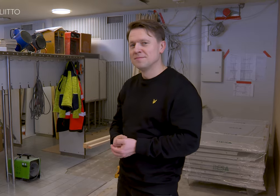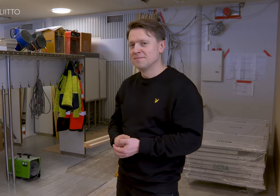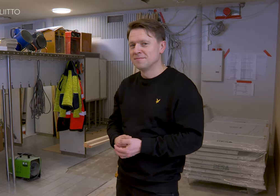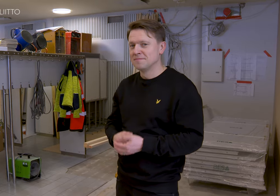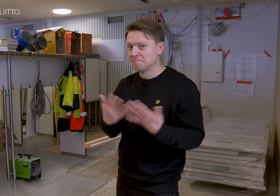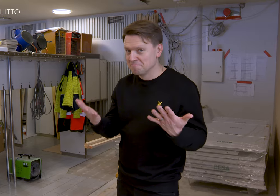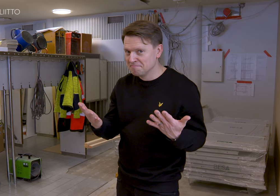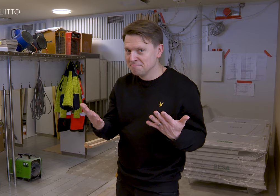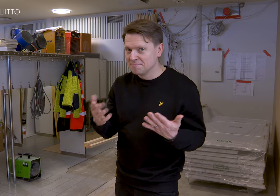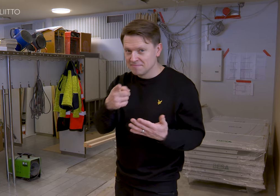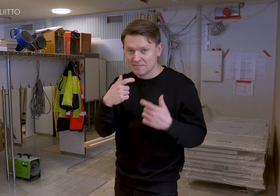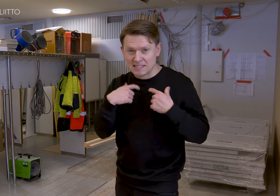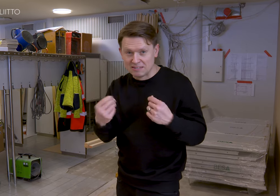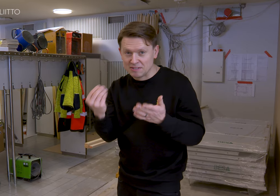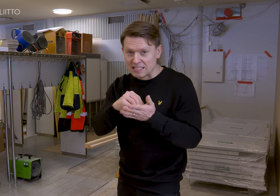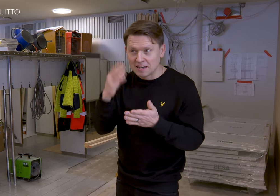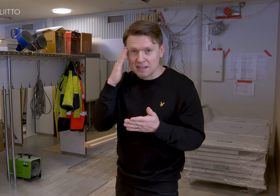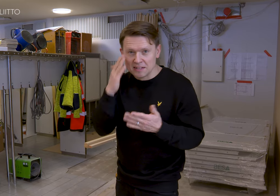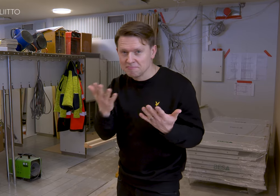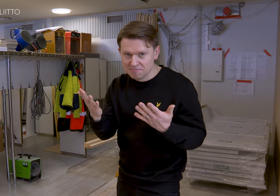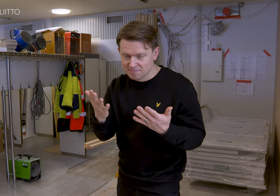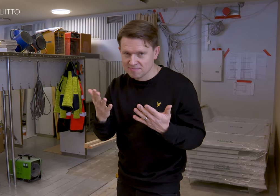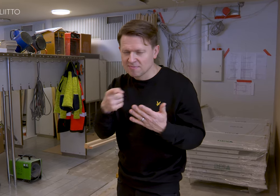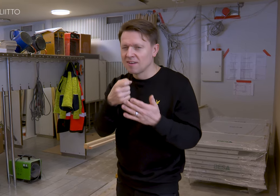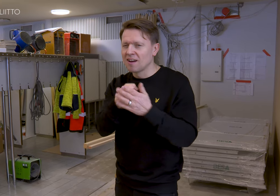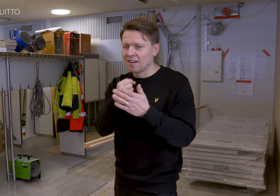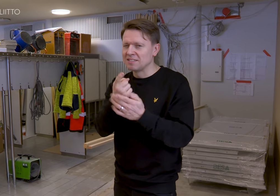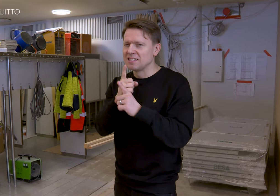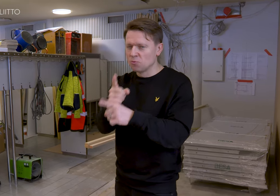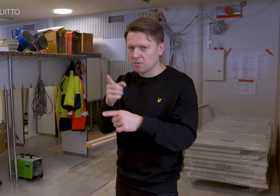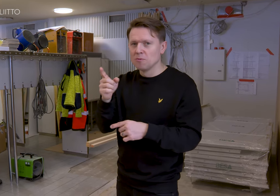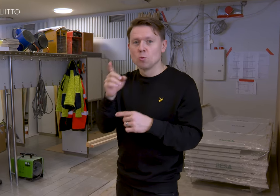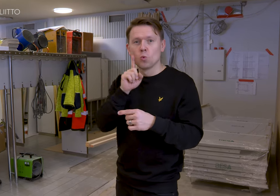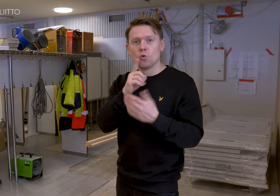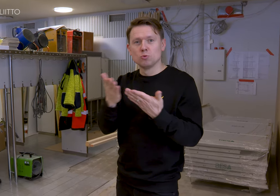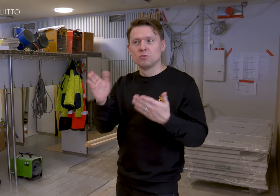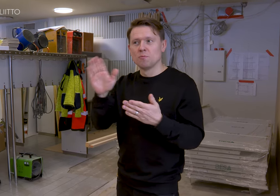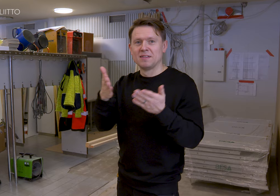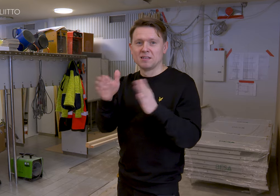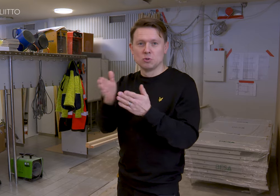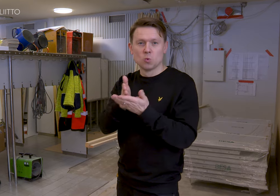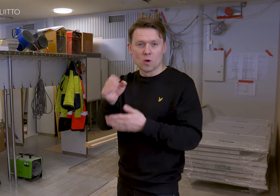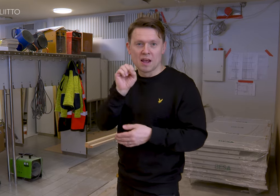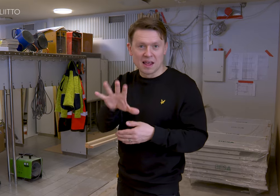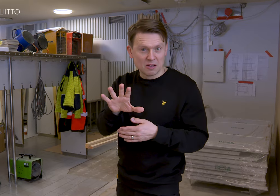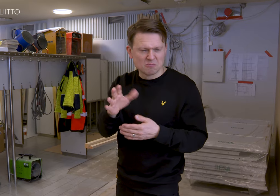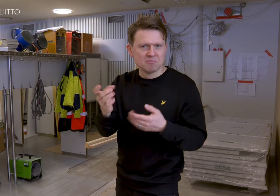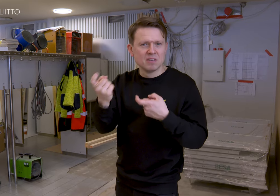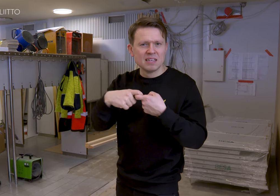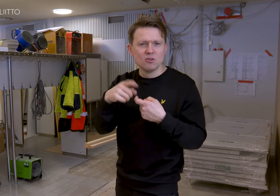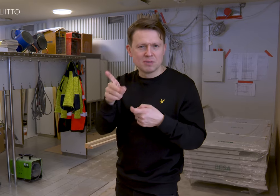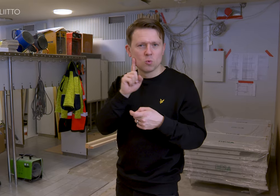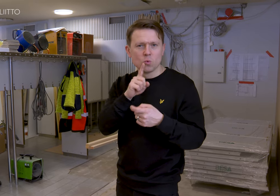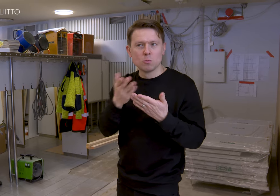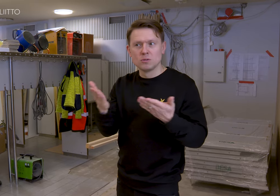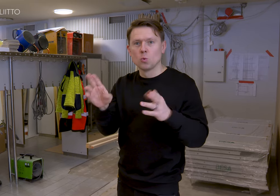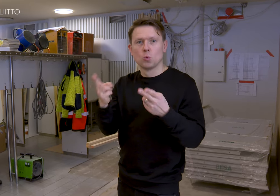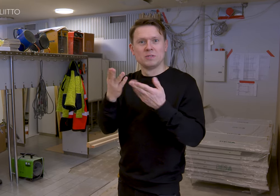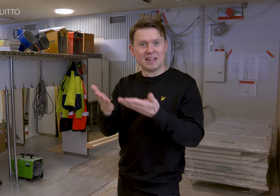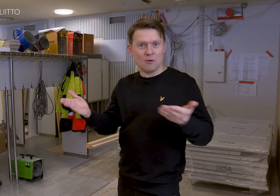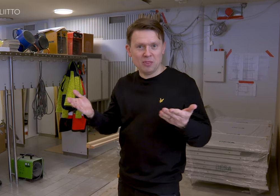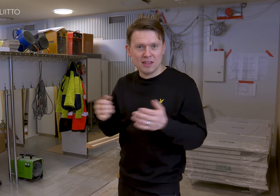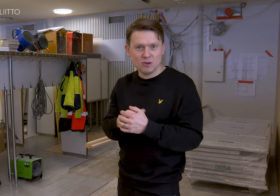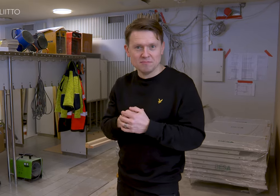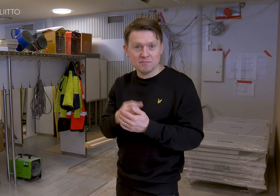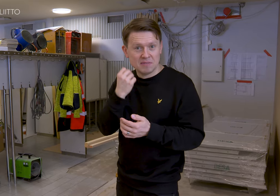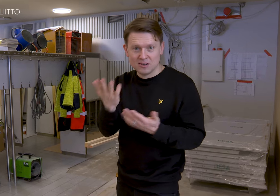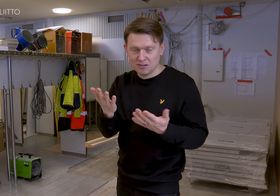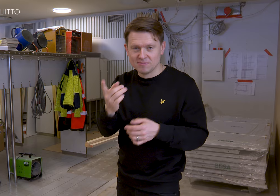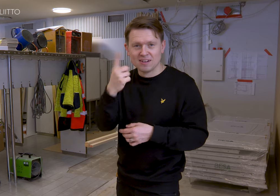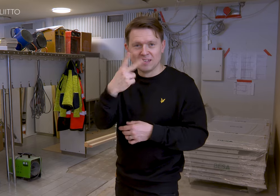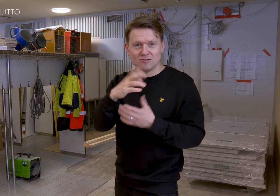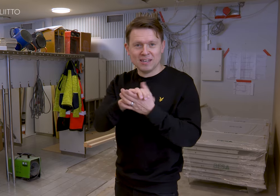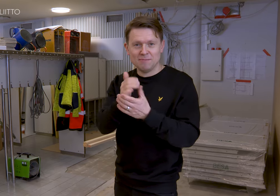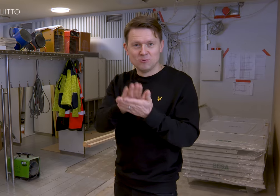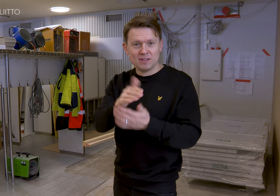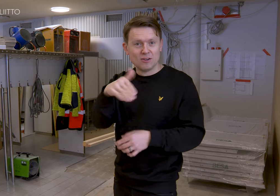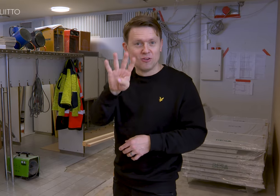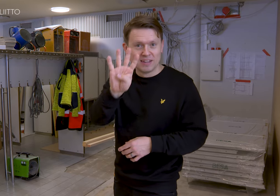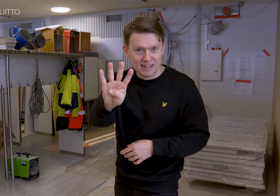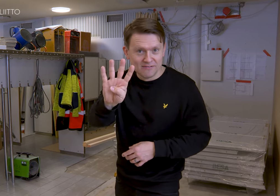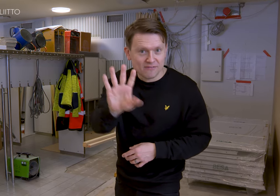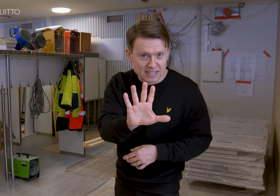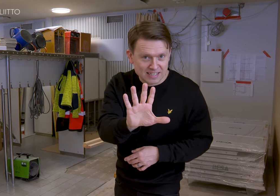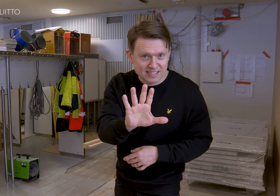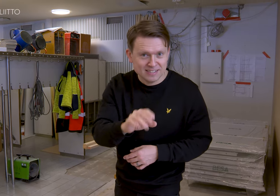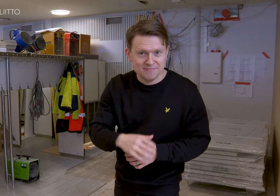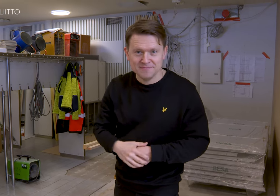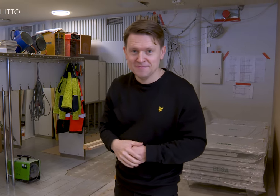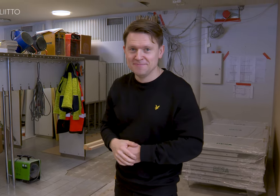Lisätietoja tulevasta näyttelystä saat Kuurojen museon etätilaisuudesta, joka pidetään 12.2.2024 klo 16-17.